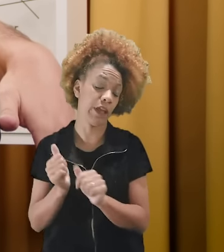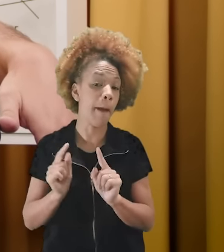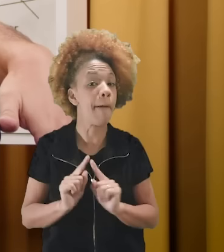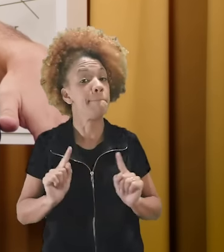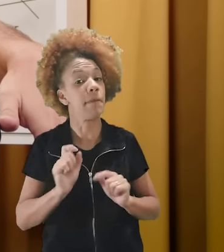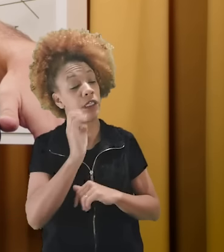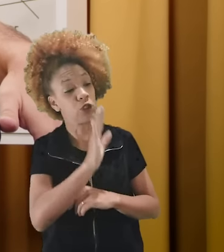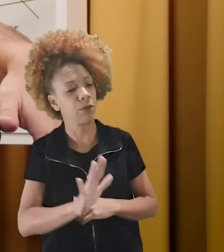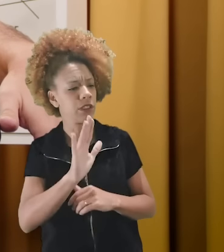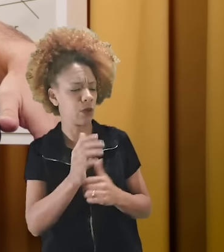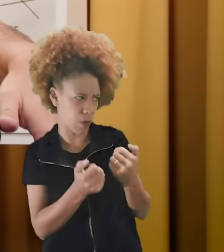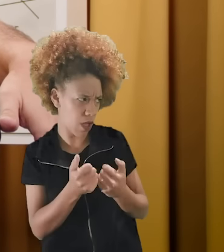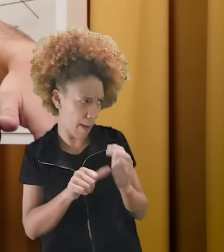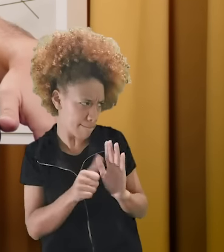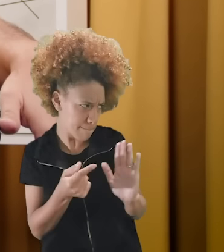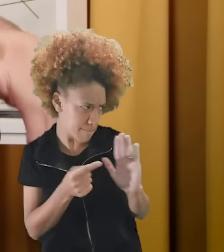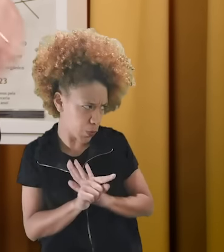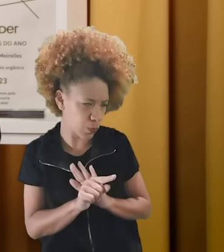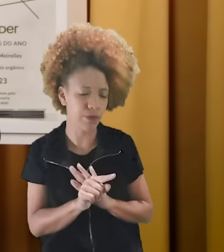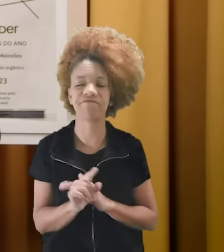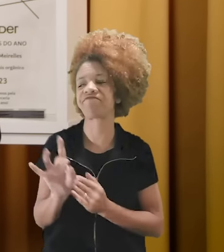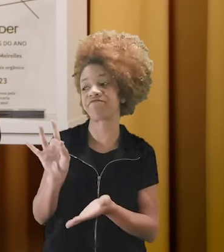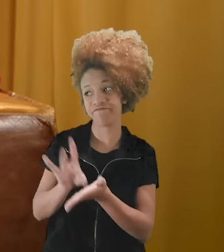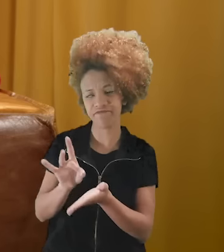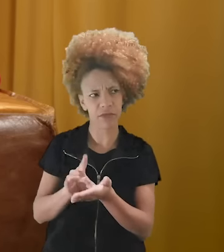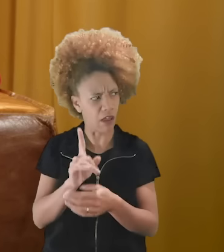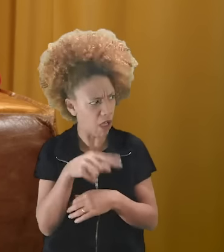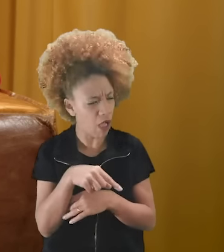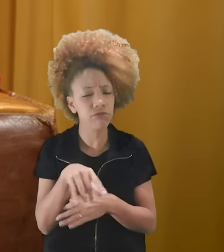mas o Brasil é o país do esports é a primeira pergunta que eu te faço com certeza é mesmo